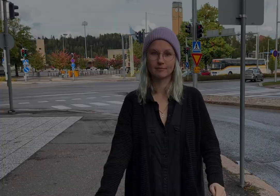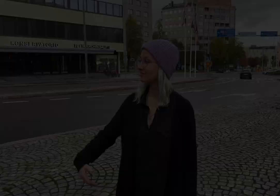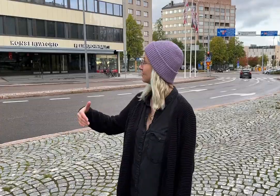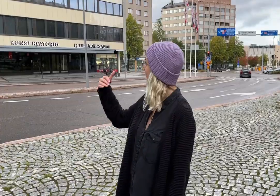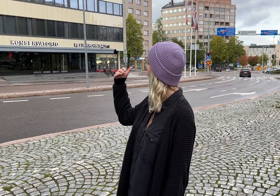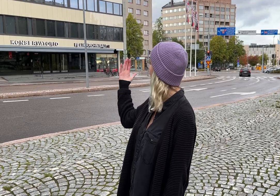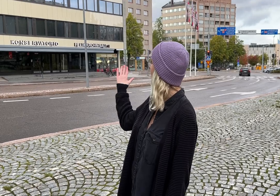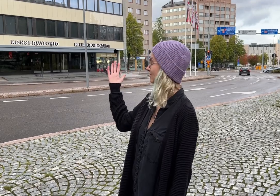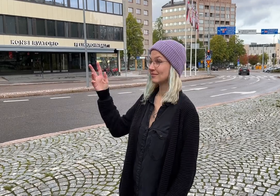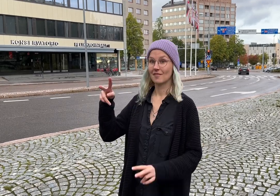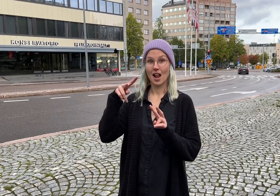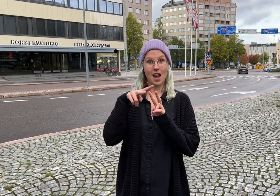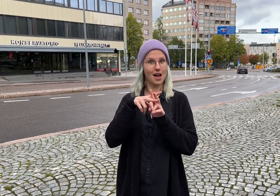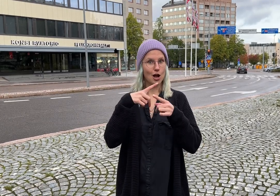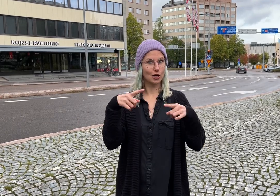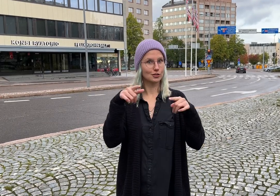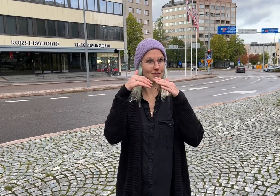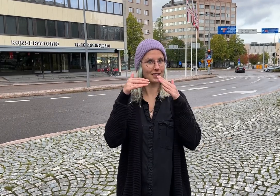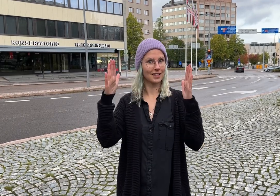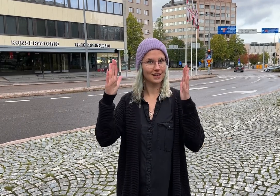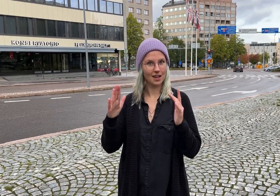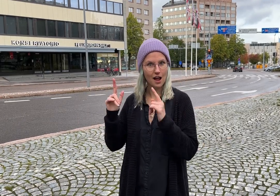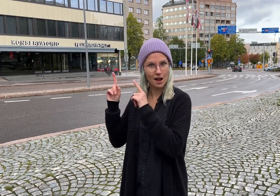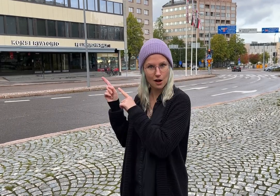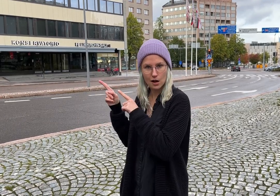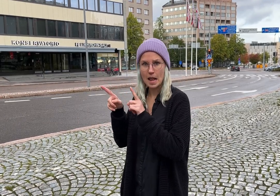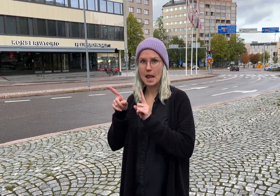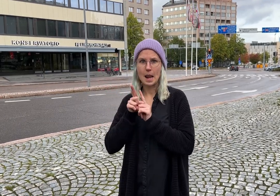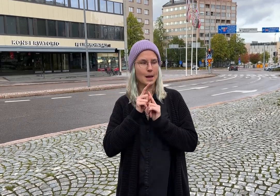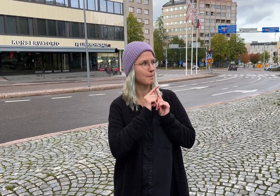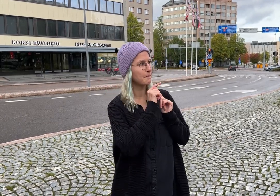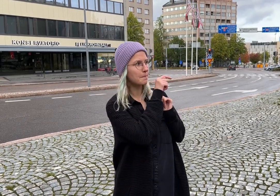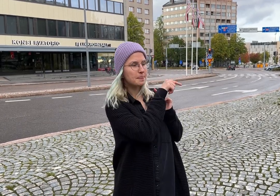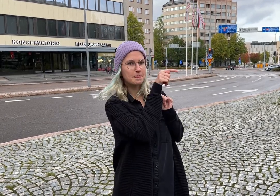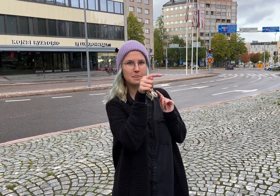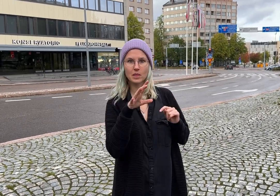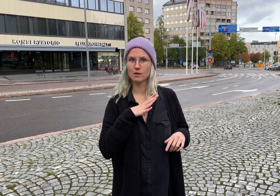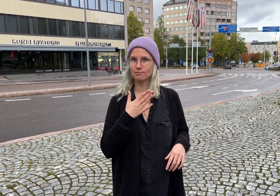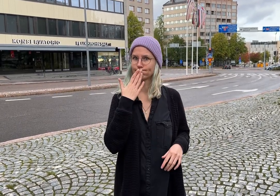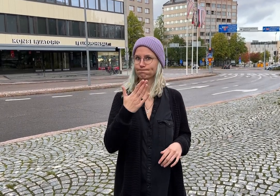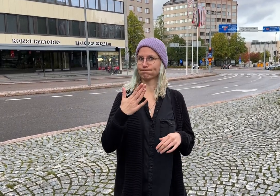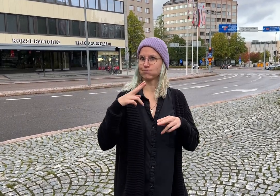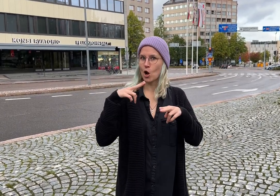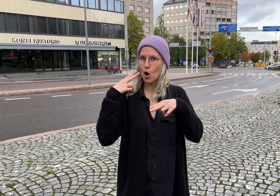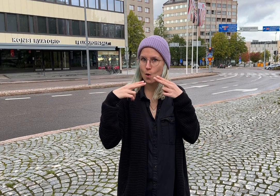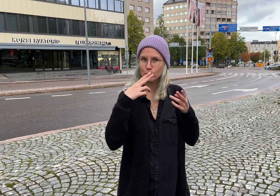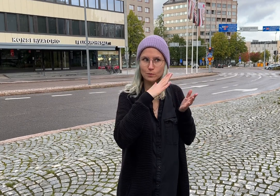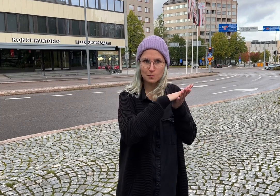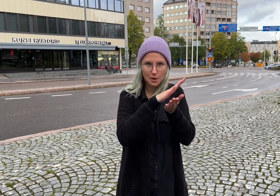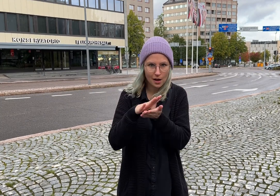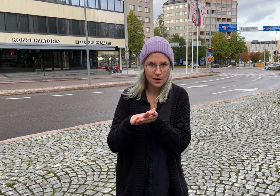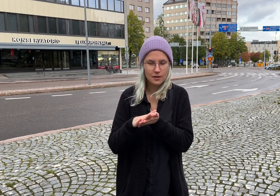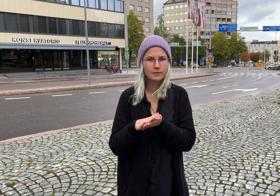Konserttitalon läheltä löytyy hyviä lounaspaikkoja.